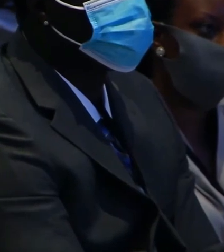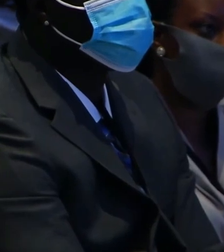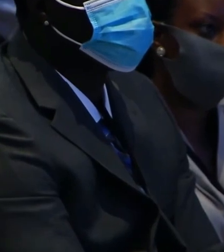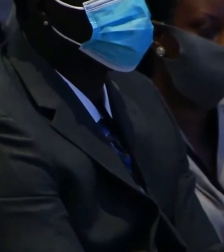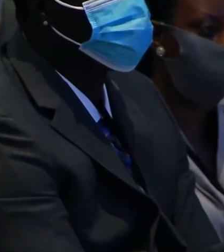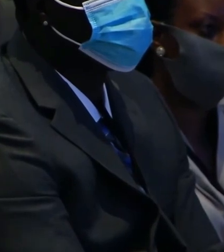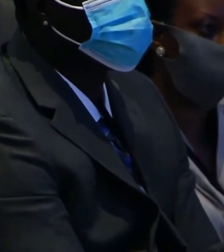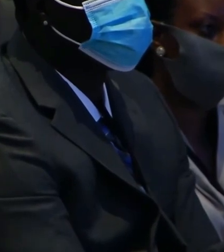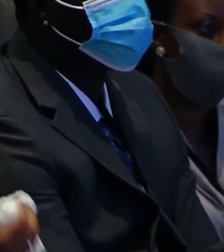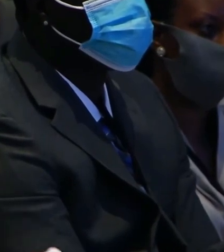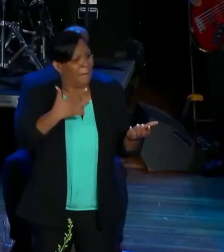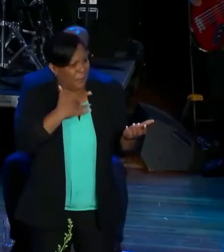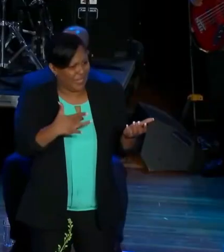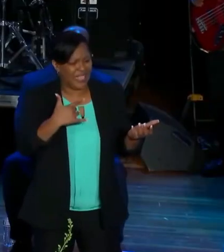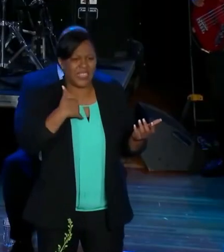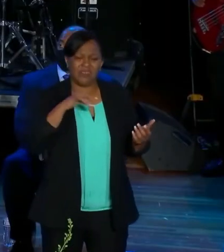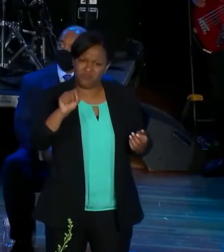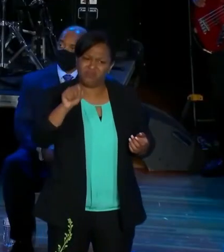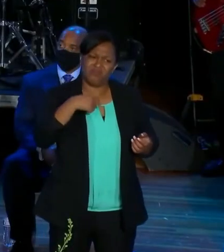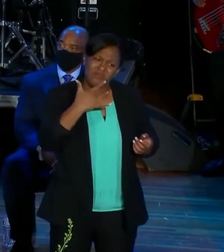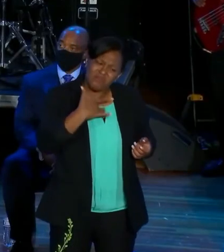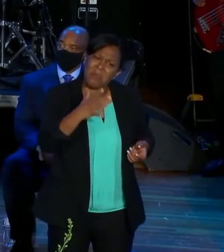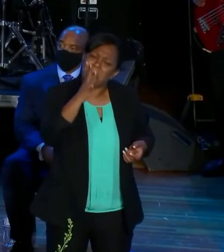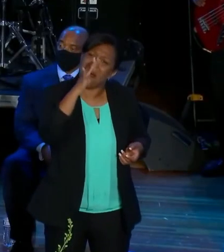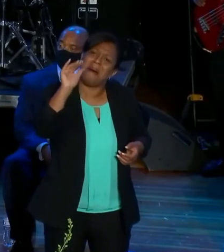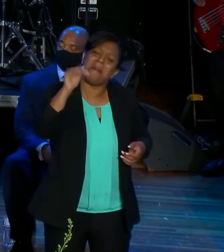Min mor dog för åtta år sedan, men jag försöker fortfarande att tala med henne